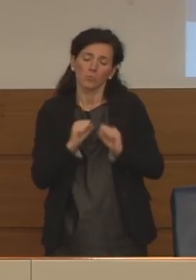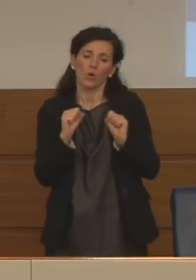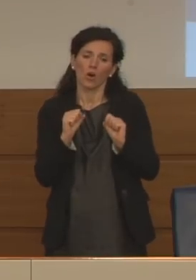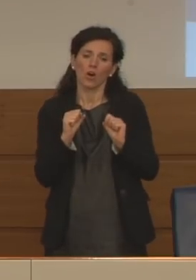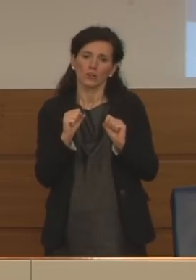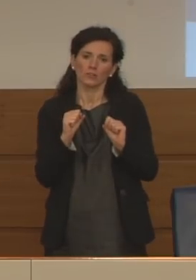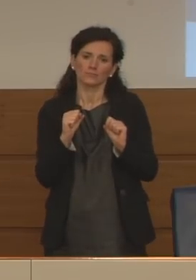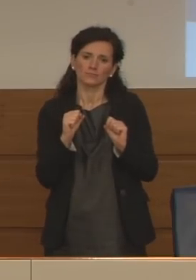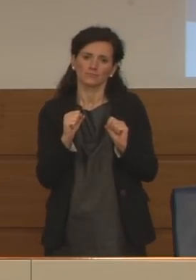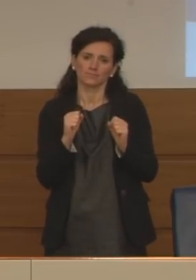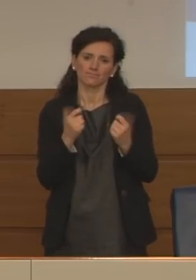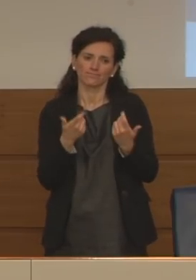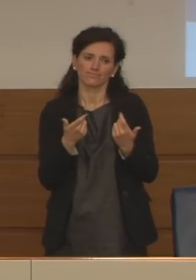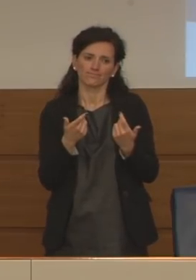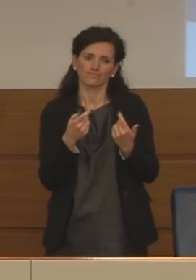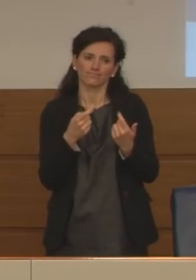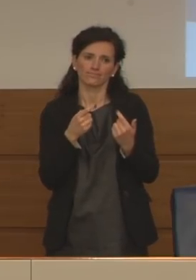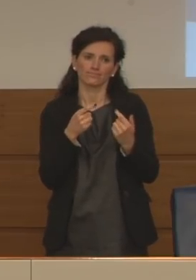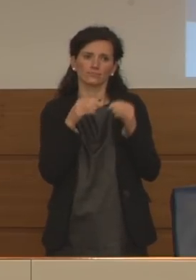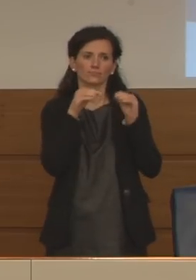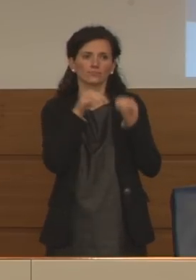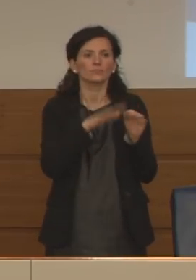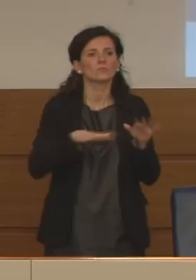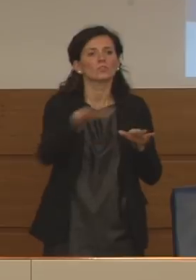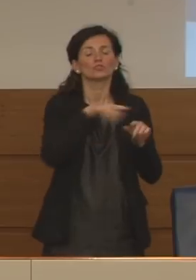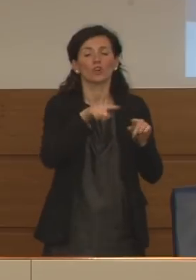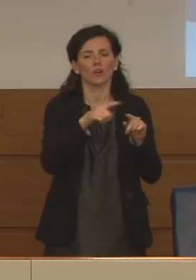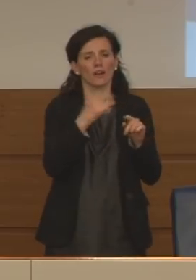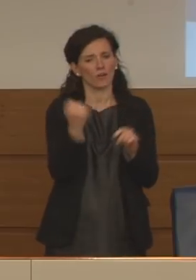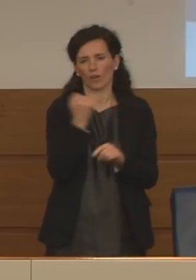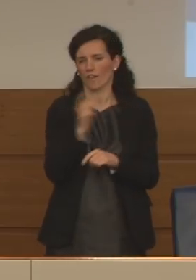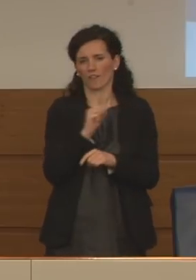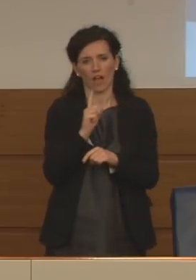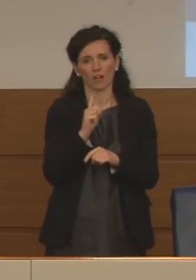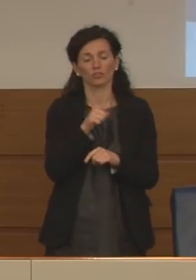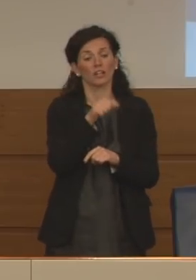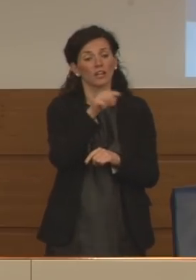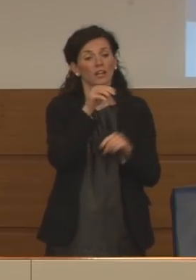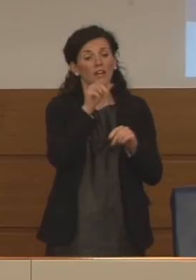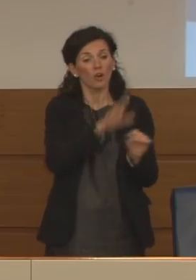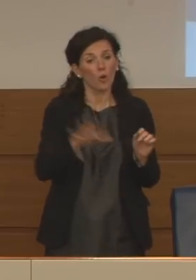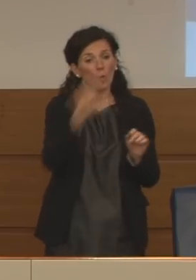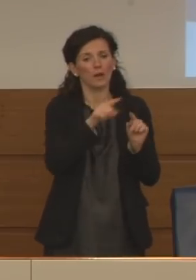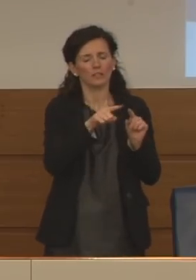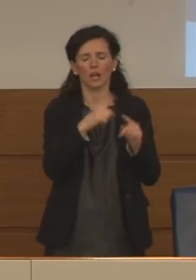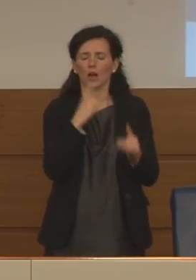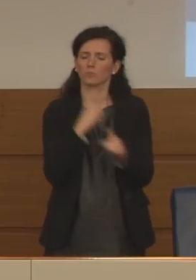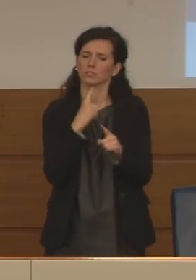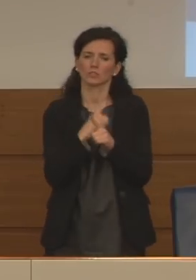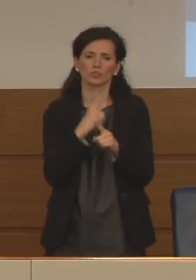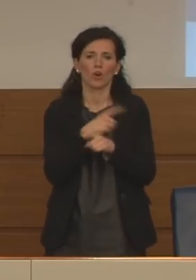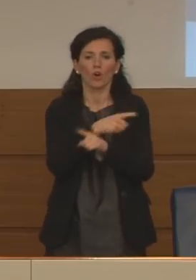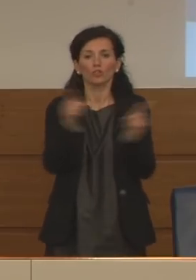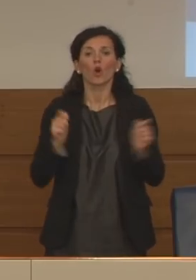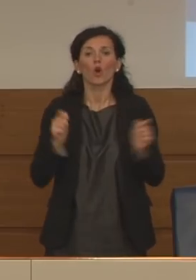su un terreno che non è un terreno facile ma è un terreno che ha bisogno del loro consueto coraggio. Grazie.